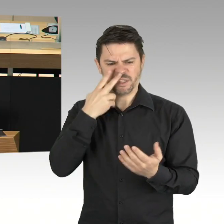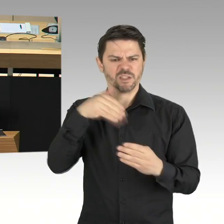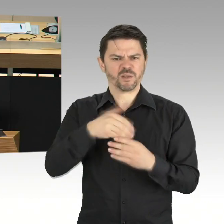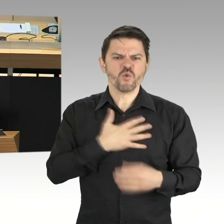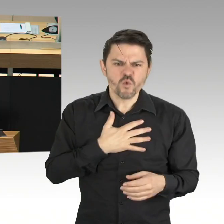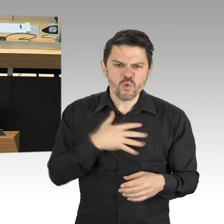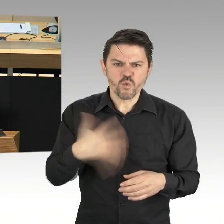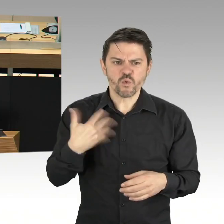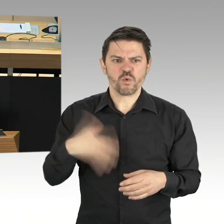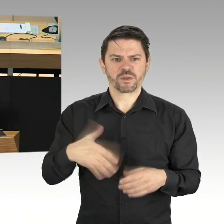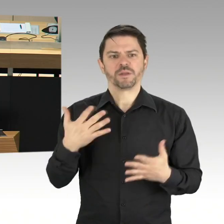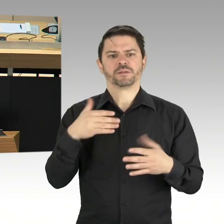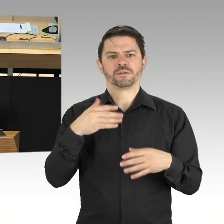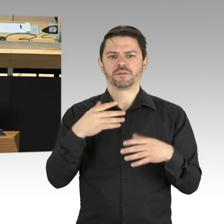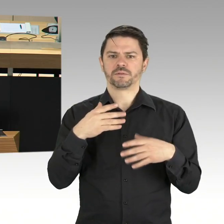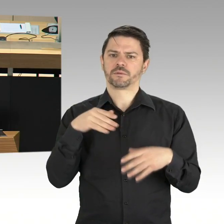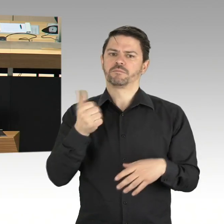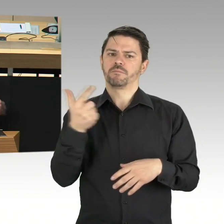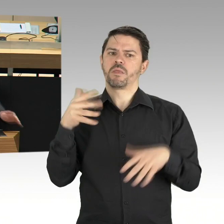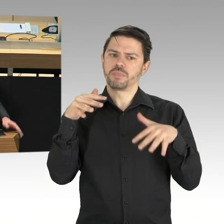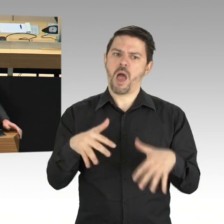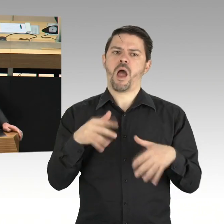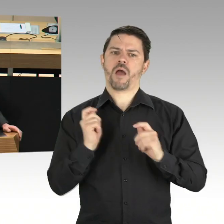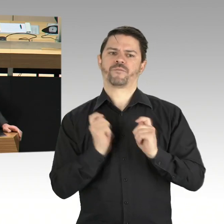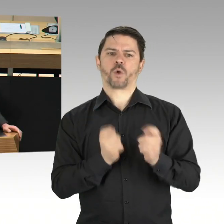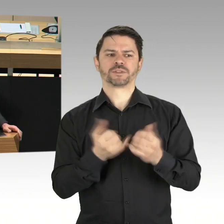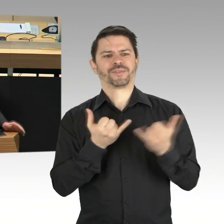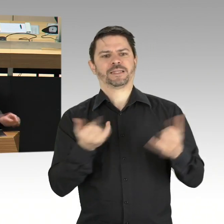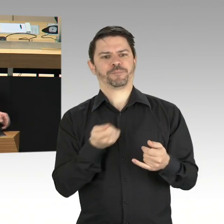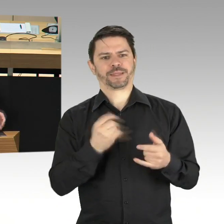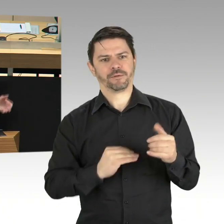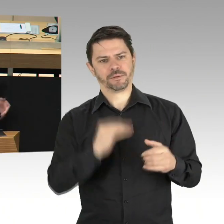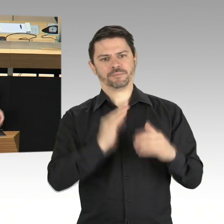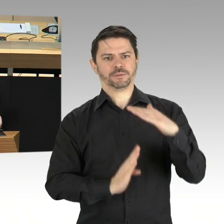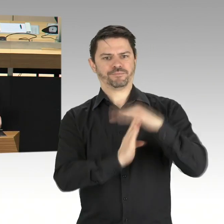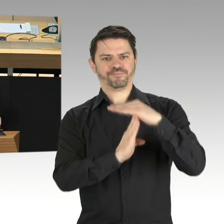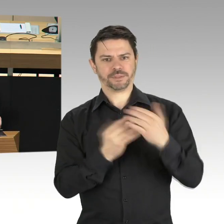nichts davon ist zitiert. Nichtsdestotrotz habe ich mir mit begrenztem Vergnügen